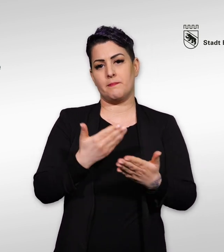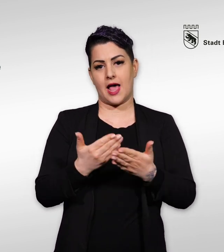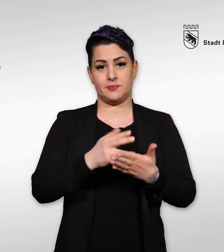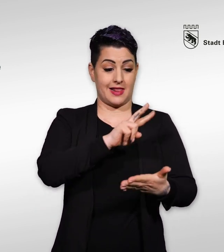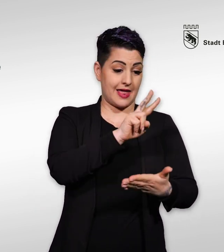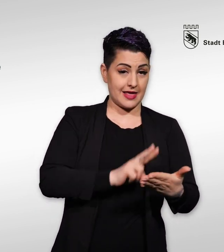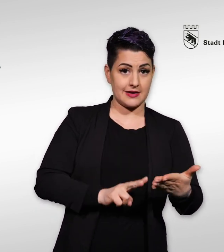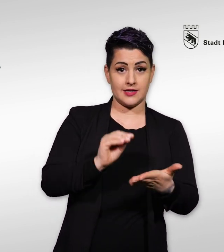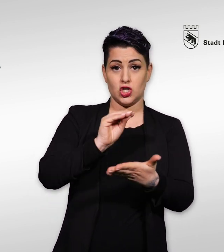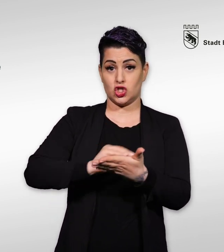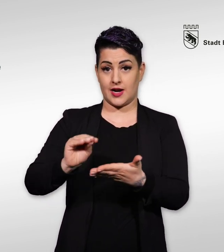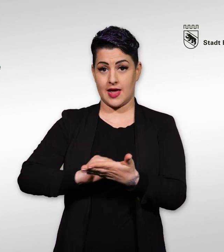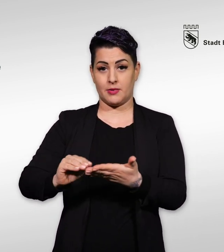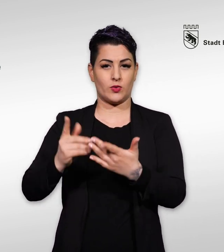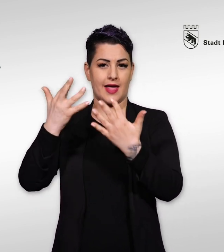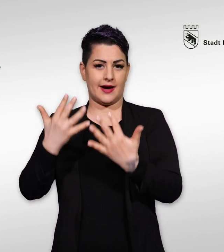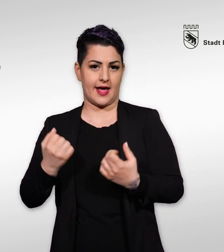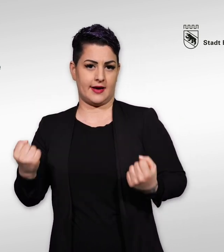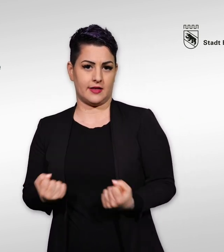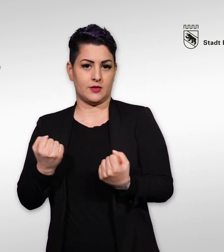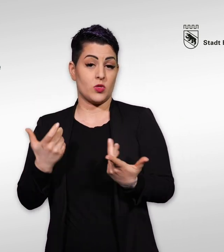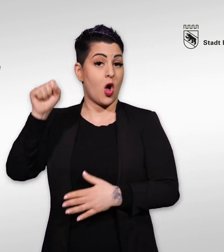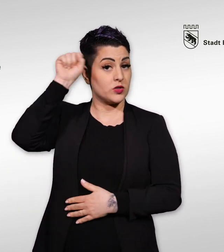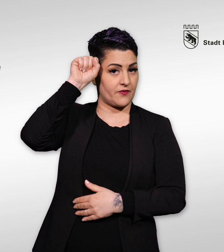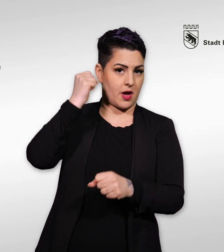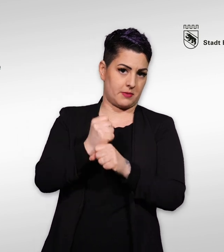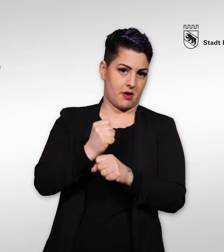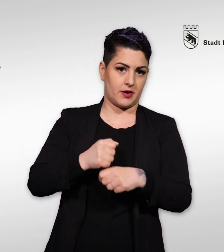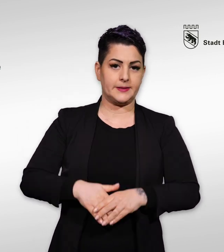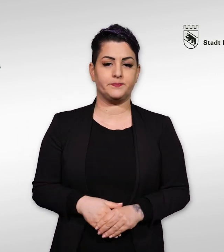Schreiben oder Rechnen zu üben oder um die Hausaufgaben zu machen.